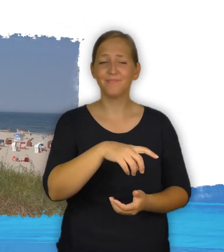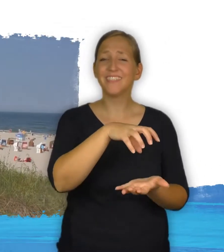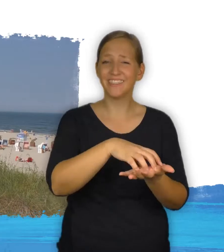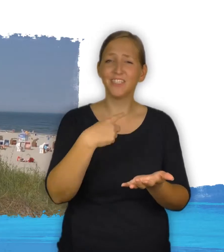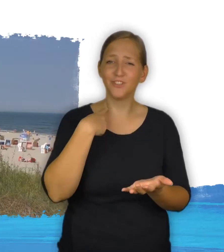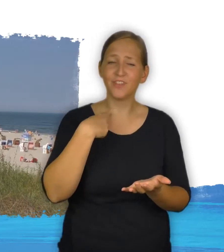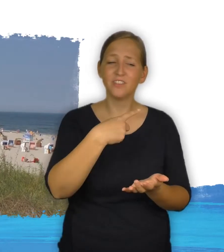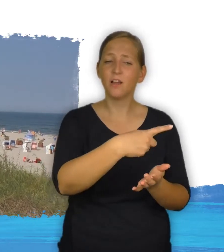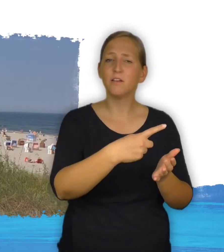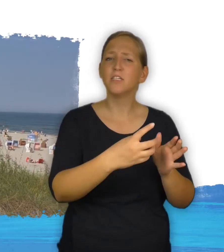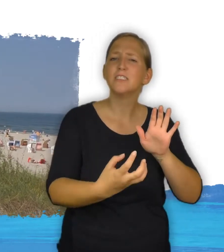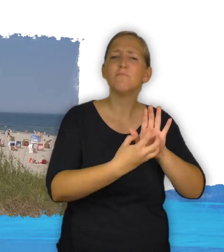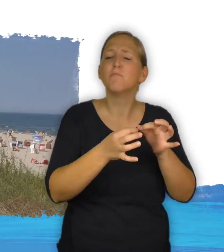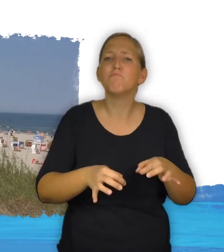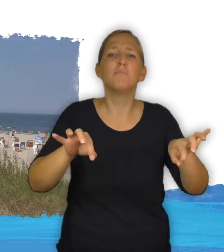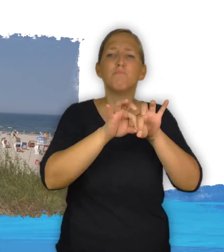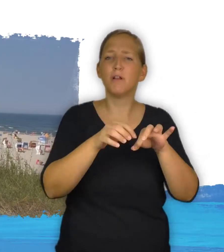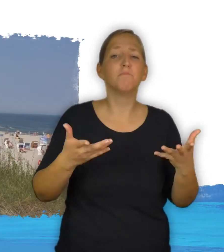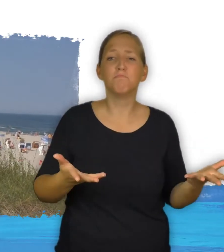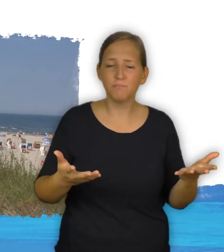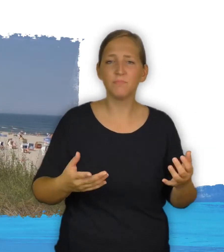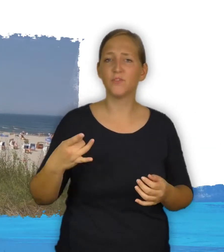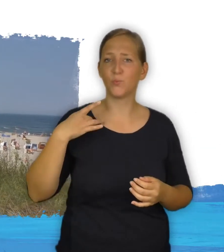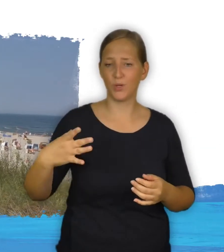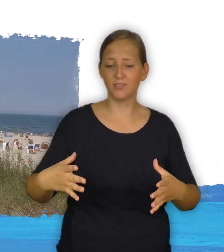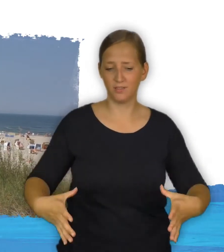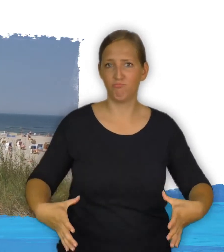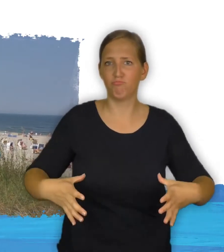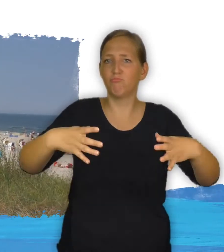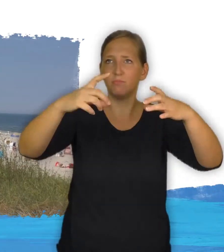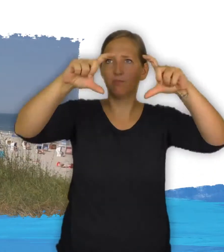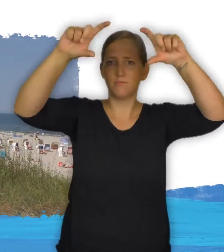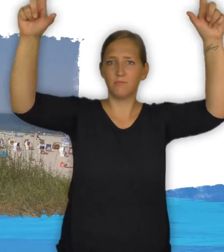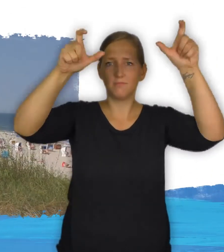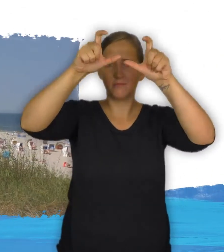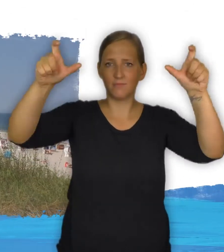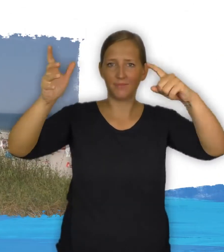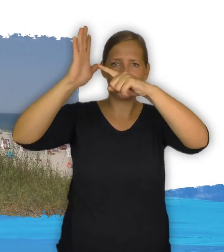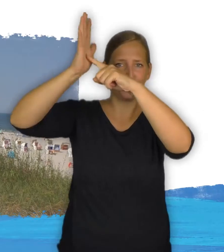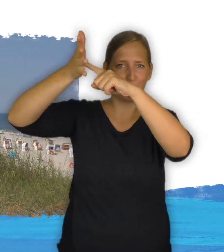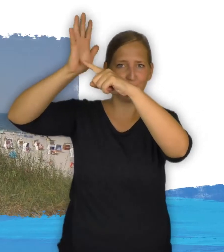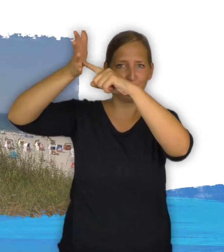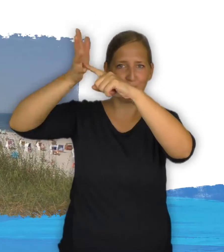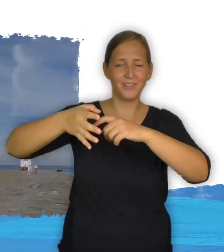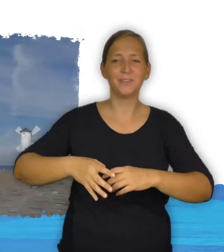Symbolem miasta jest wiatrak.